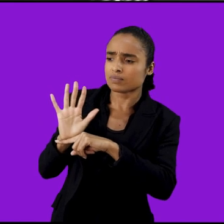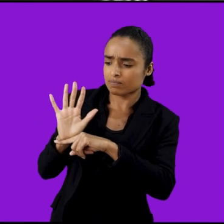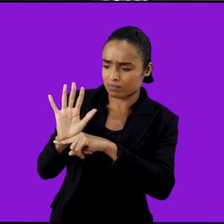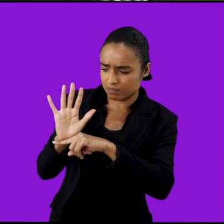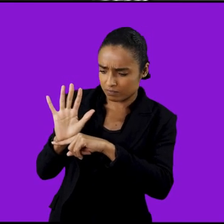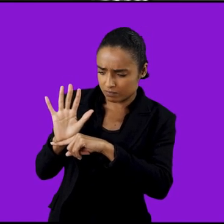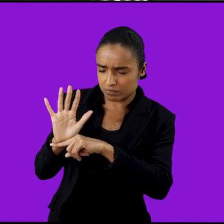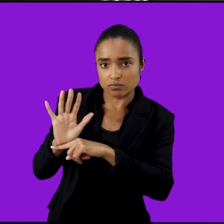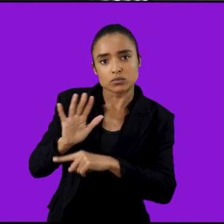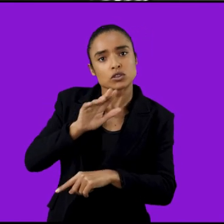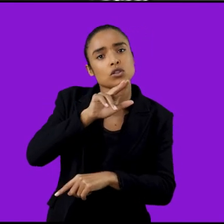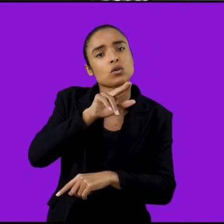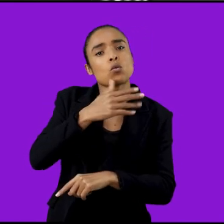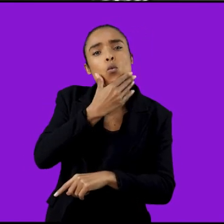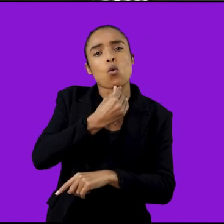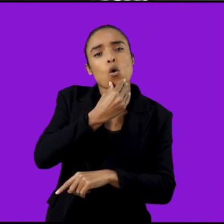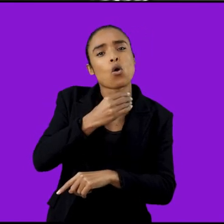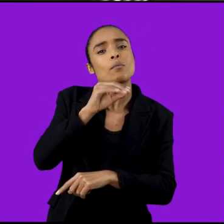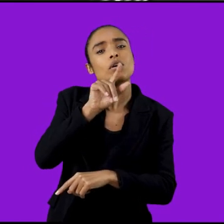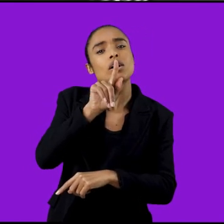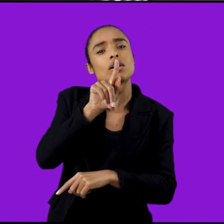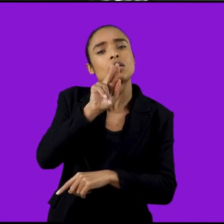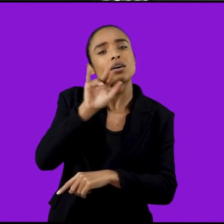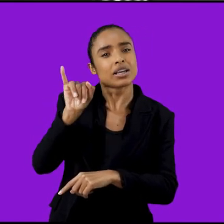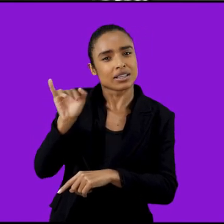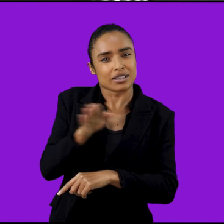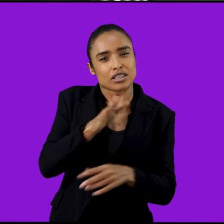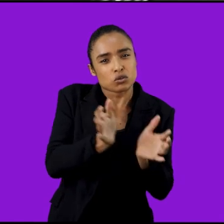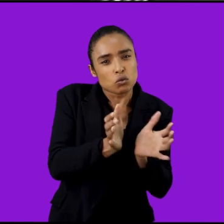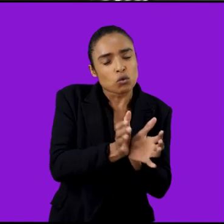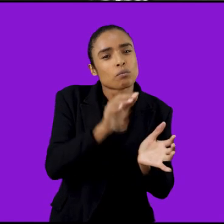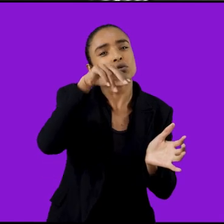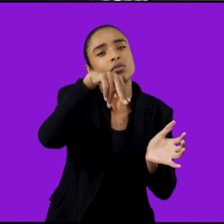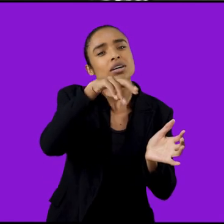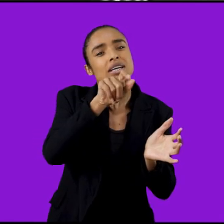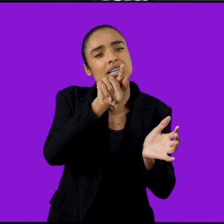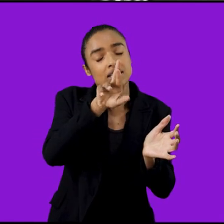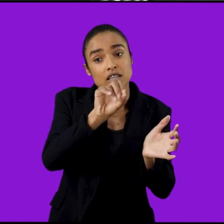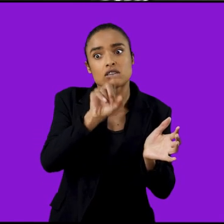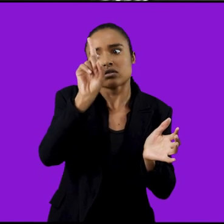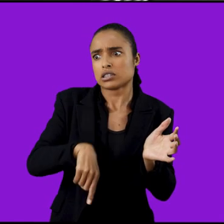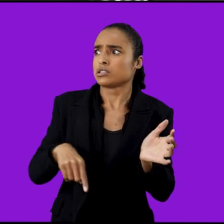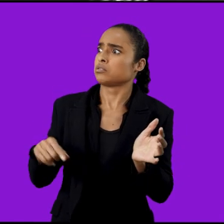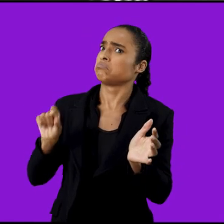Ah, com o Gui? Com o Gui, isso. Que também é uma iniciativa fantástica. É maravilhosa, nossa.